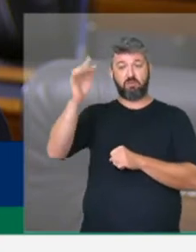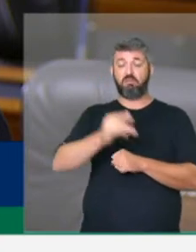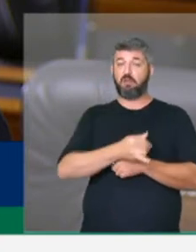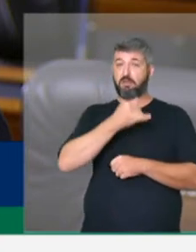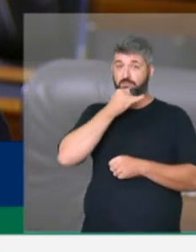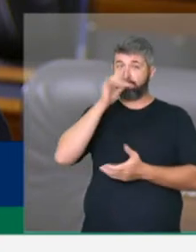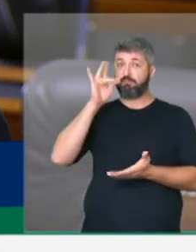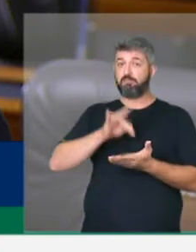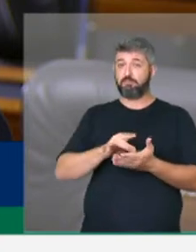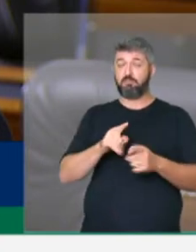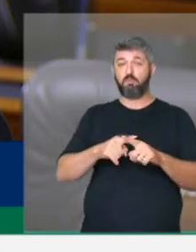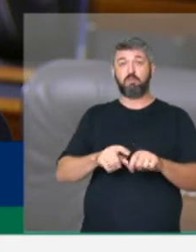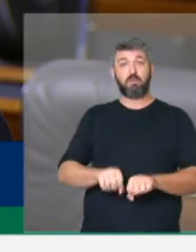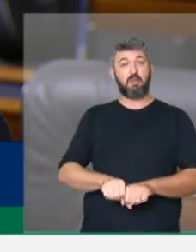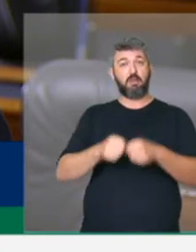DO NORDESTE NÃO TIVERAM A IMPÁFIA E A CORREÇÃO DE